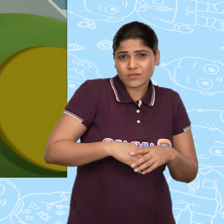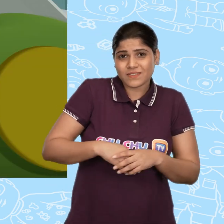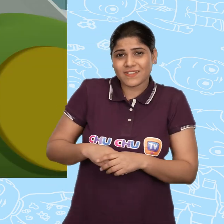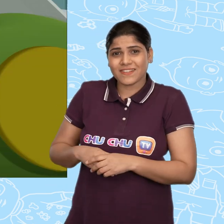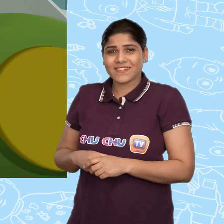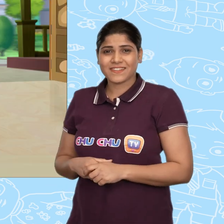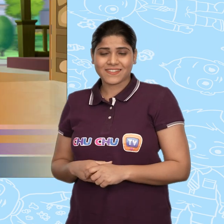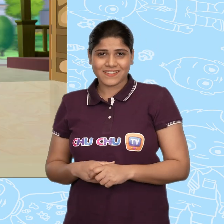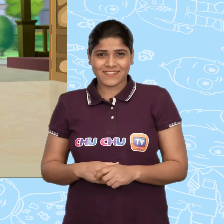ओह हो!